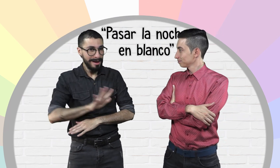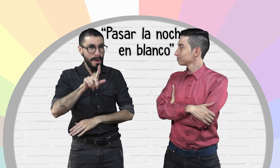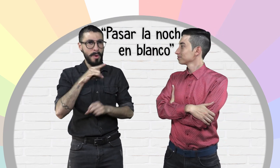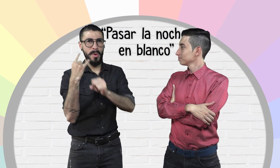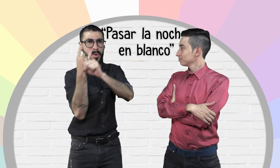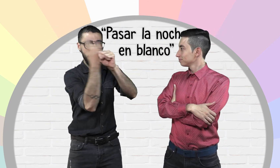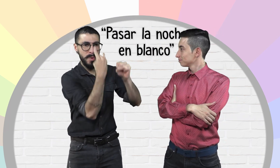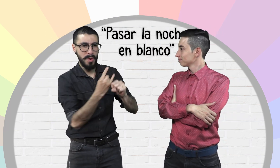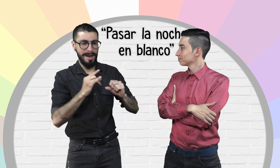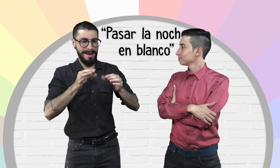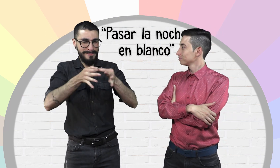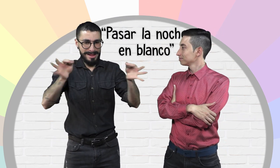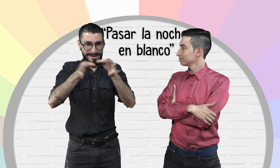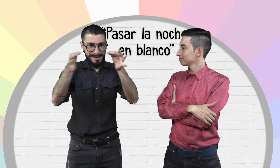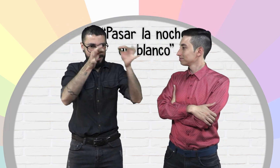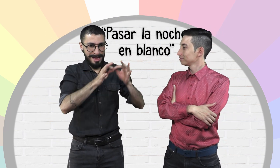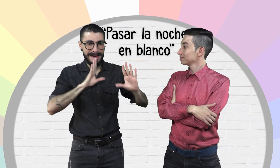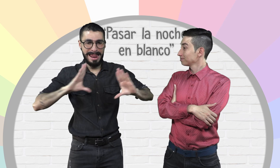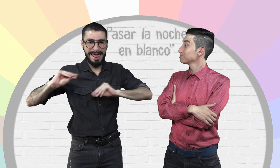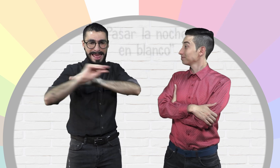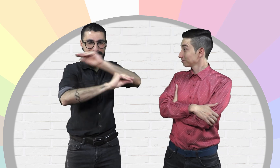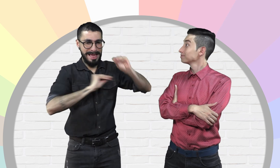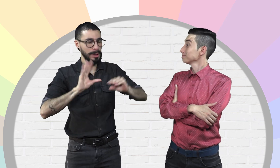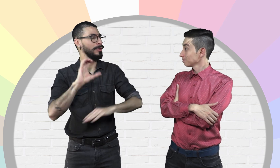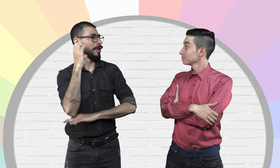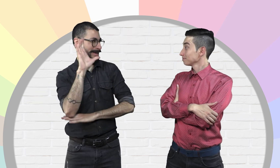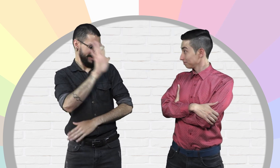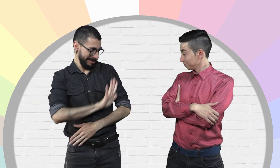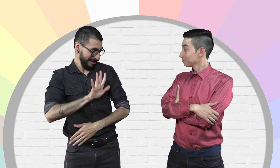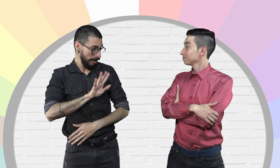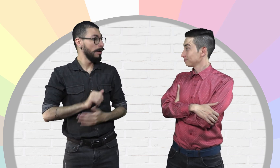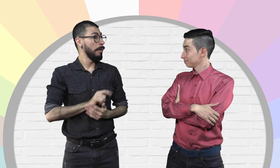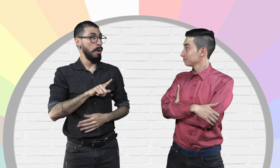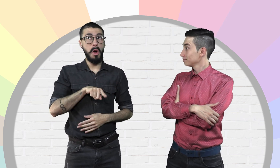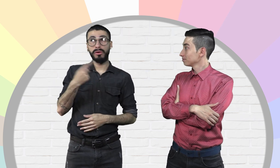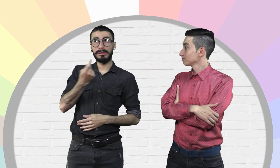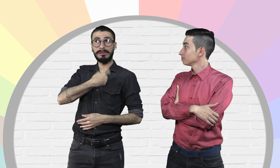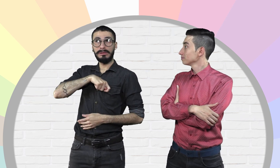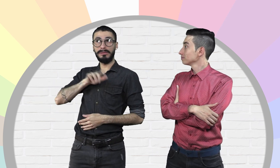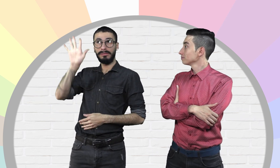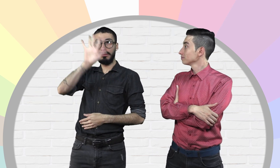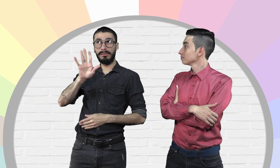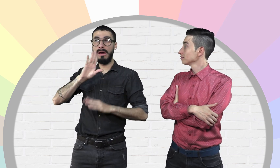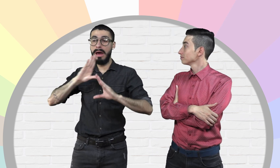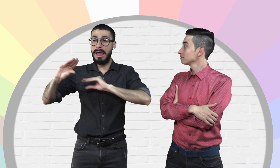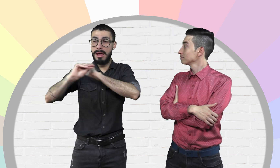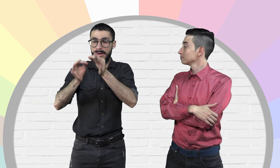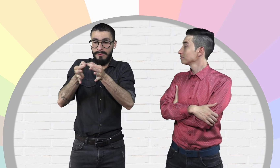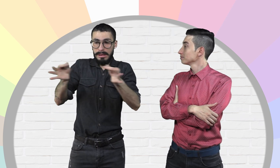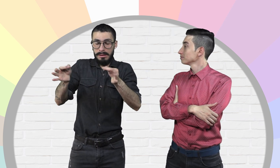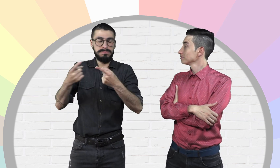el uso de las expresiones idiomáticas de los hablantes en Colombia. Por el contrario, en España estas frases tienen un significado diferente.